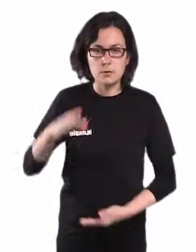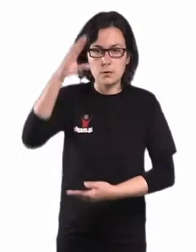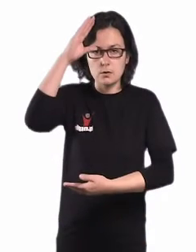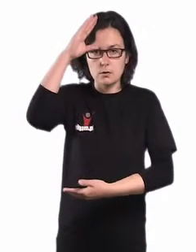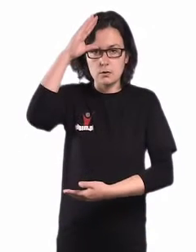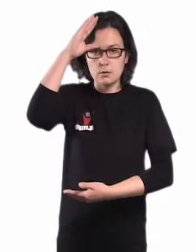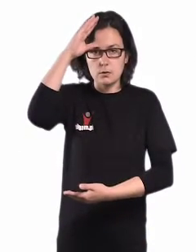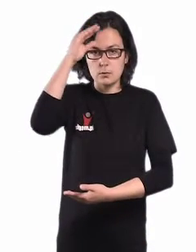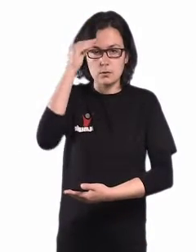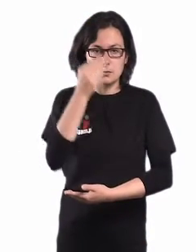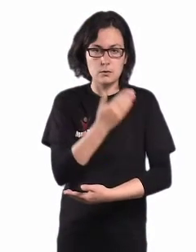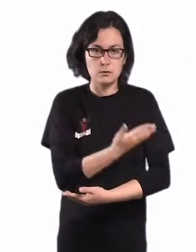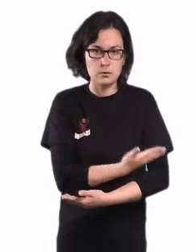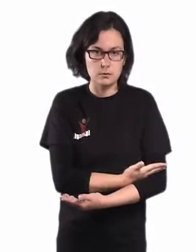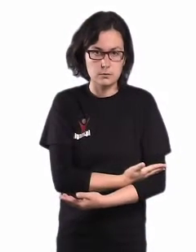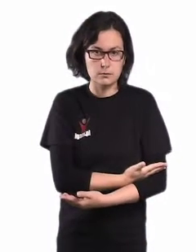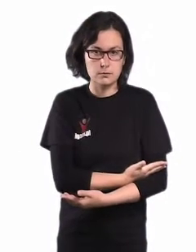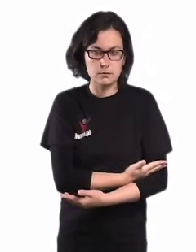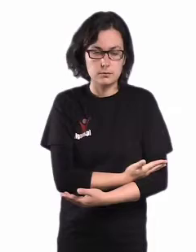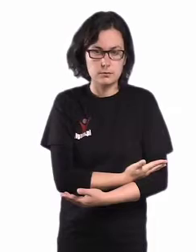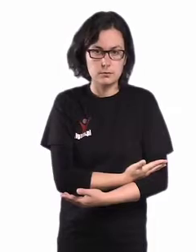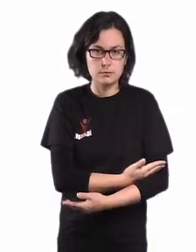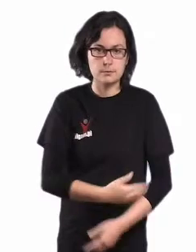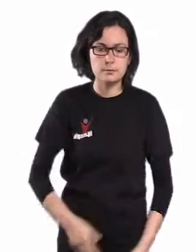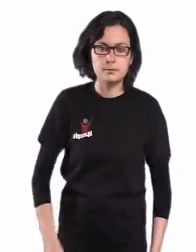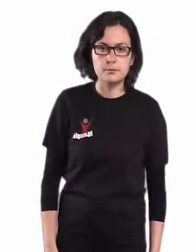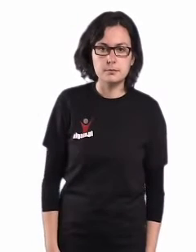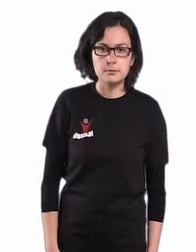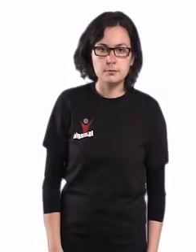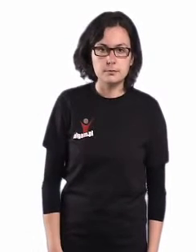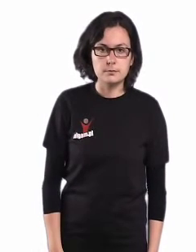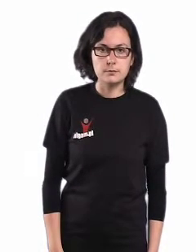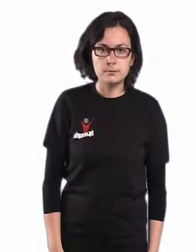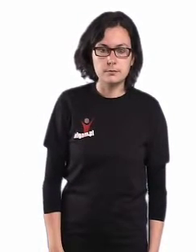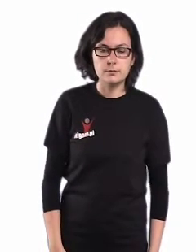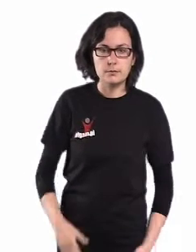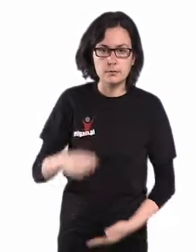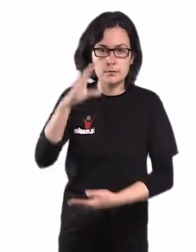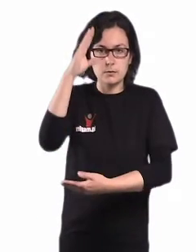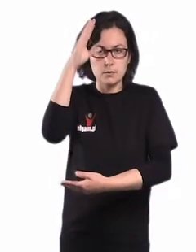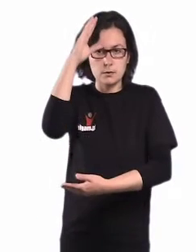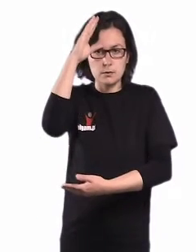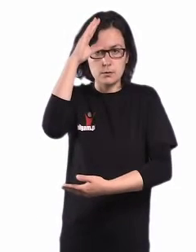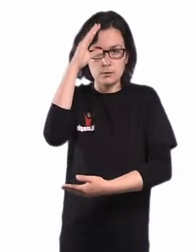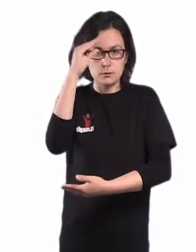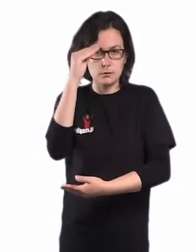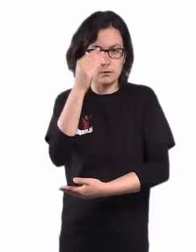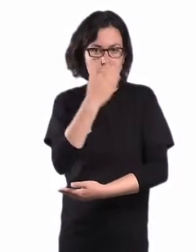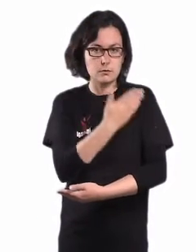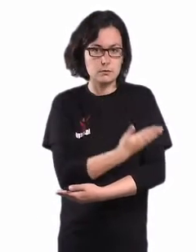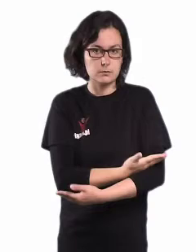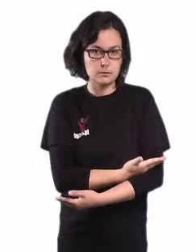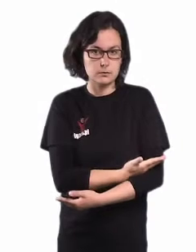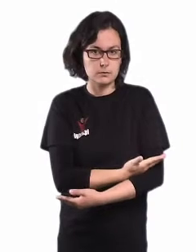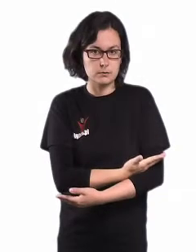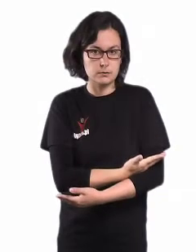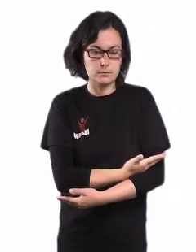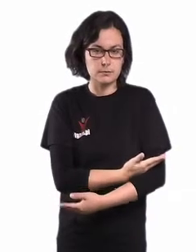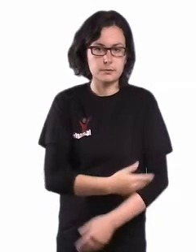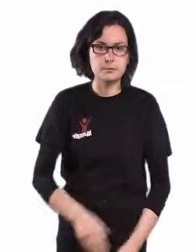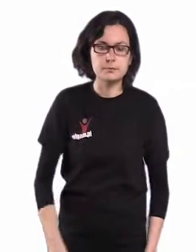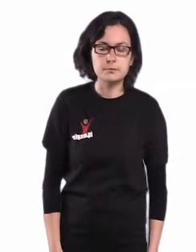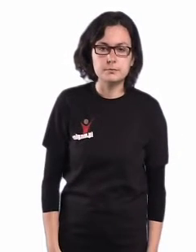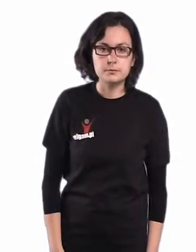Son